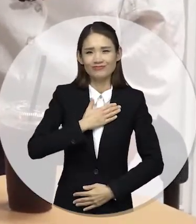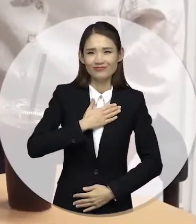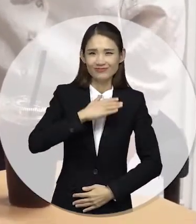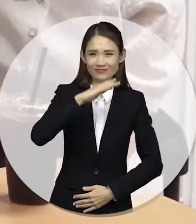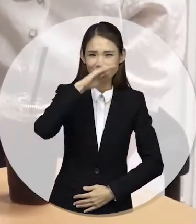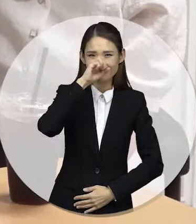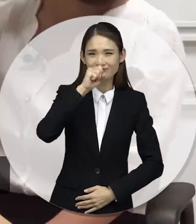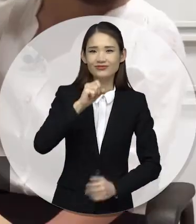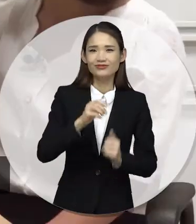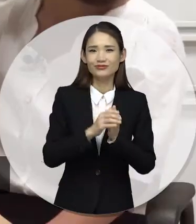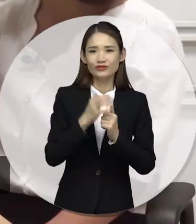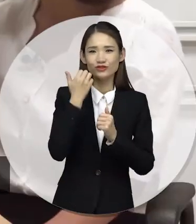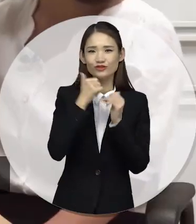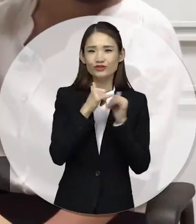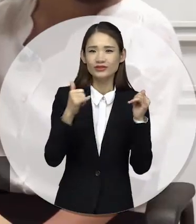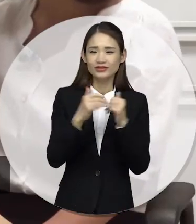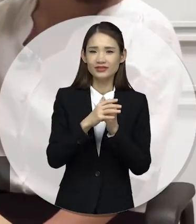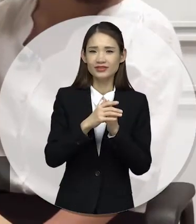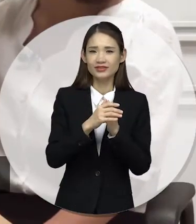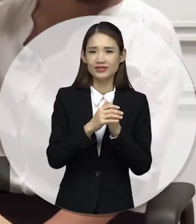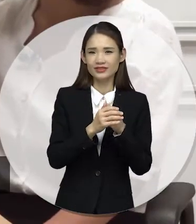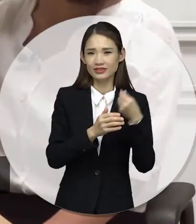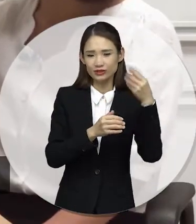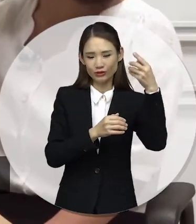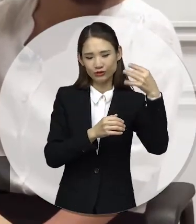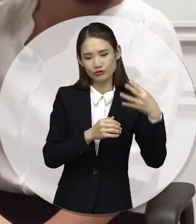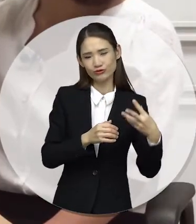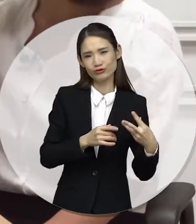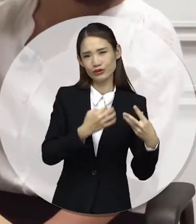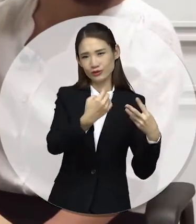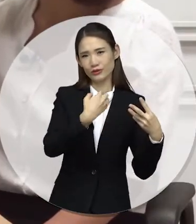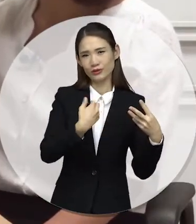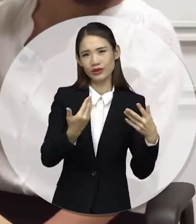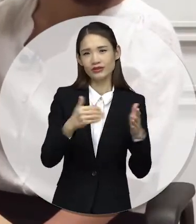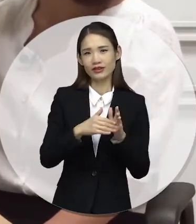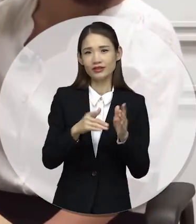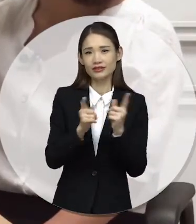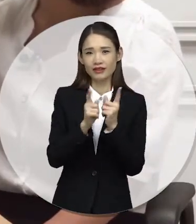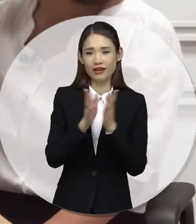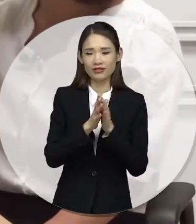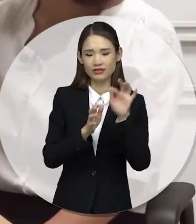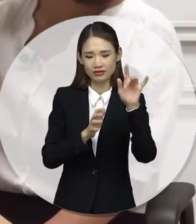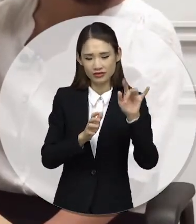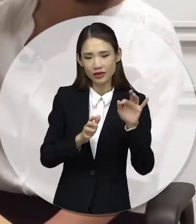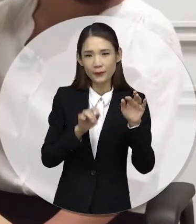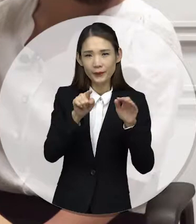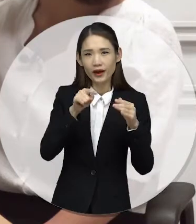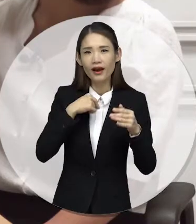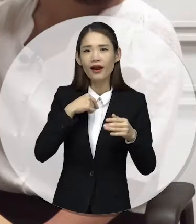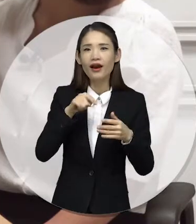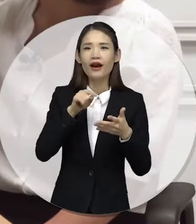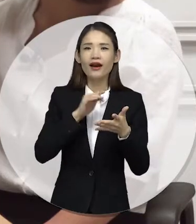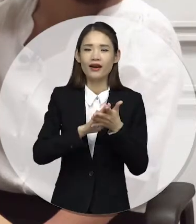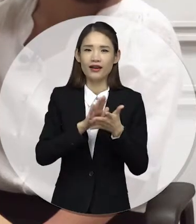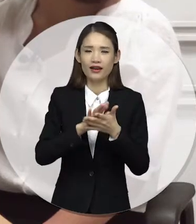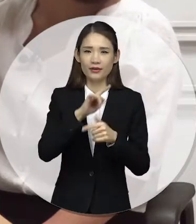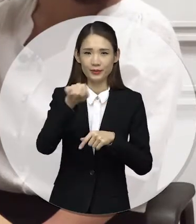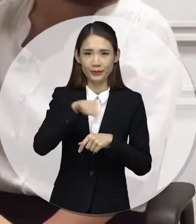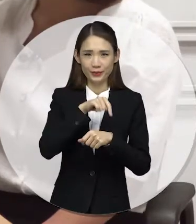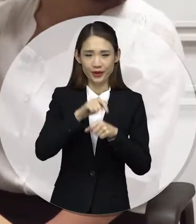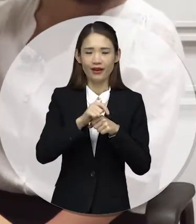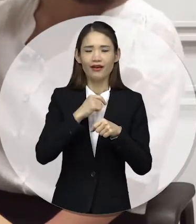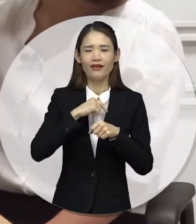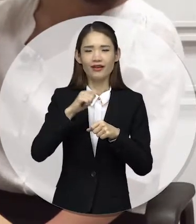그냥 누군가가 계속하나부터 끝까지 다 읽어줘야 하는데, 제가 직접 읽어서 “내가 원하는 거는 딱 이거” 해서 산다는 게 너무 좋았어요.